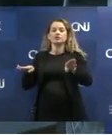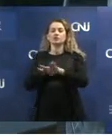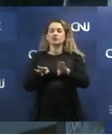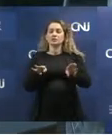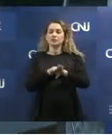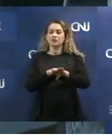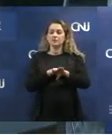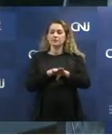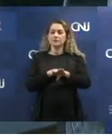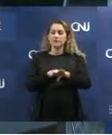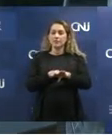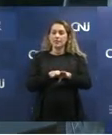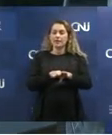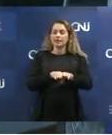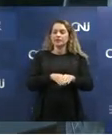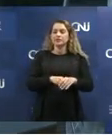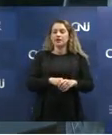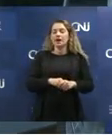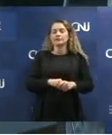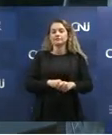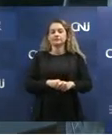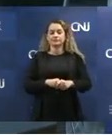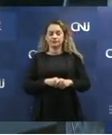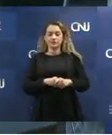constatado tanto pelos advogados como também